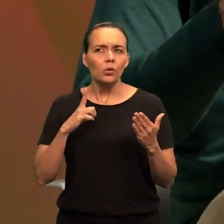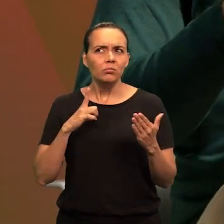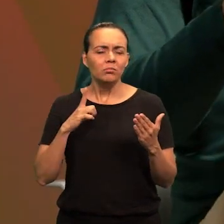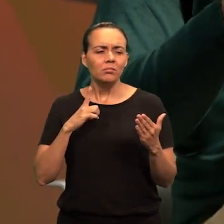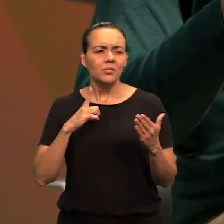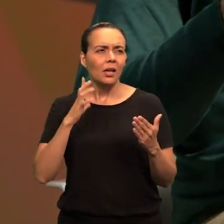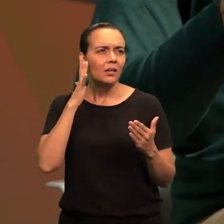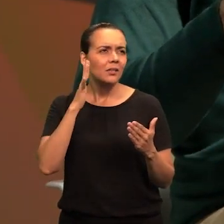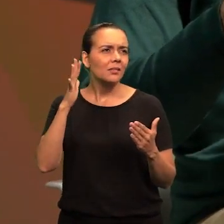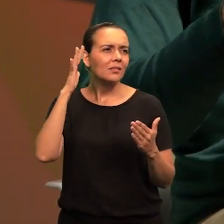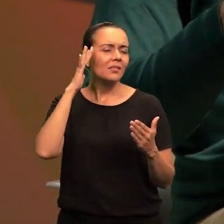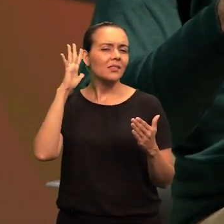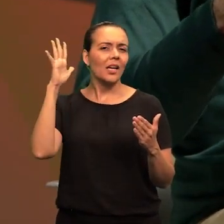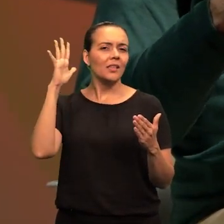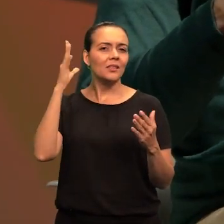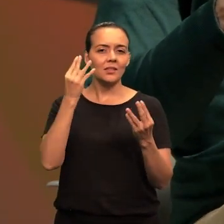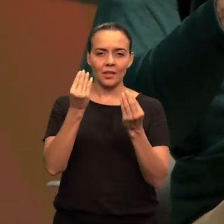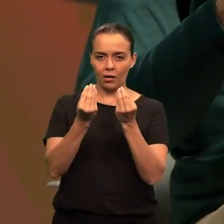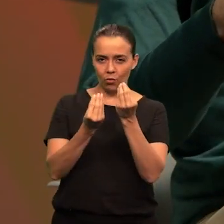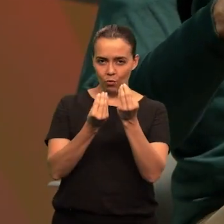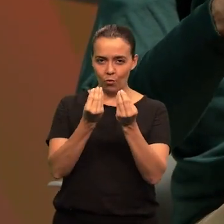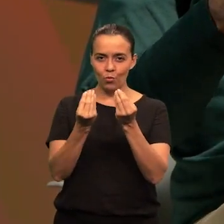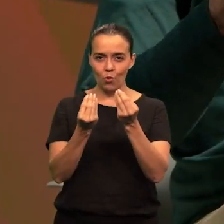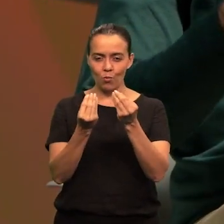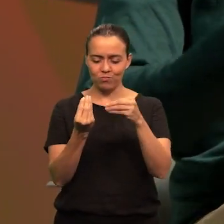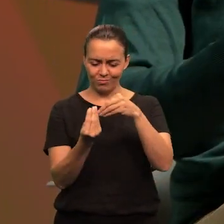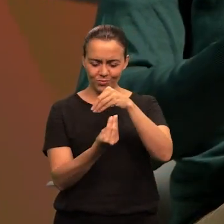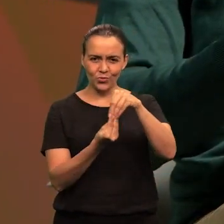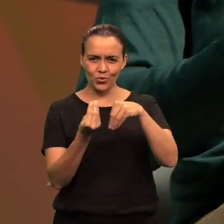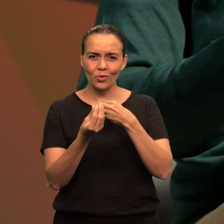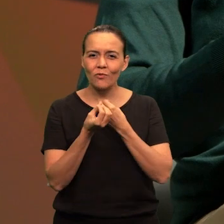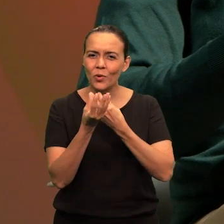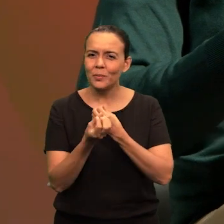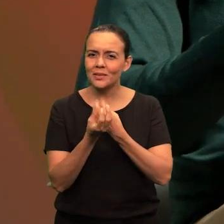a gente não provoca uma ocidentalização do pensamento do Confúcio,